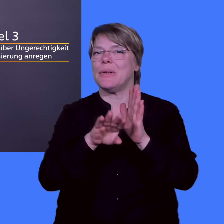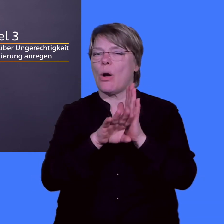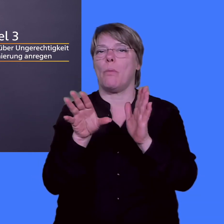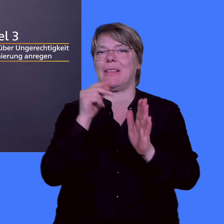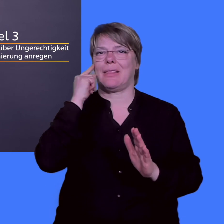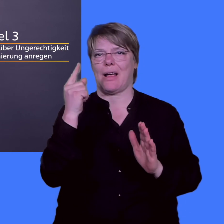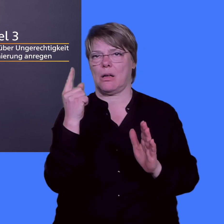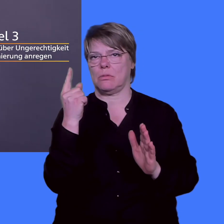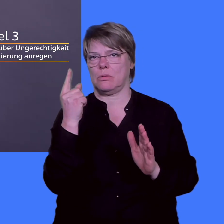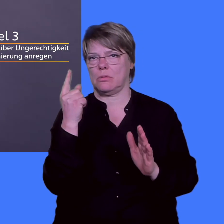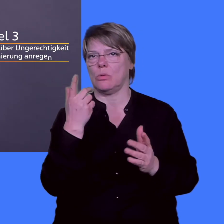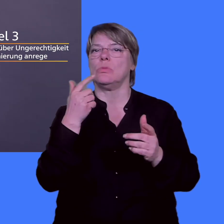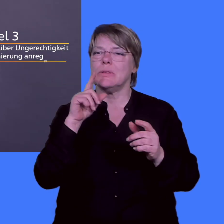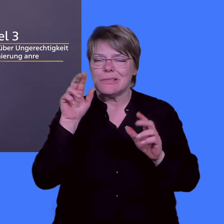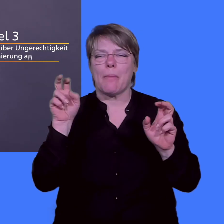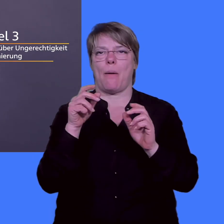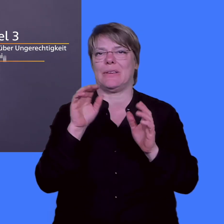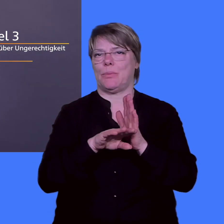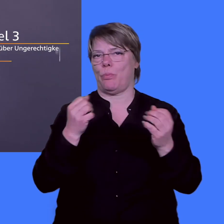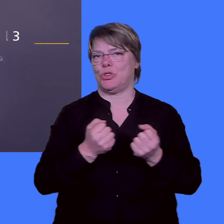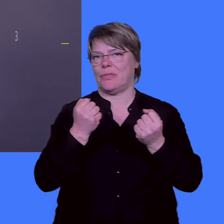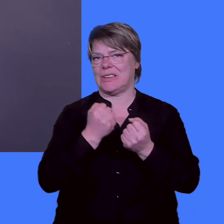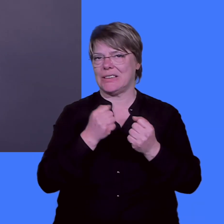das zu erkennen und auch Ideen zu entwickeln, was sie dann tun können.